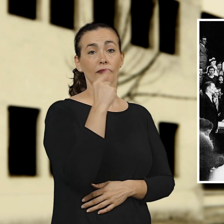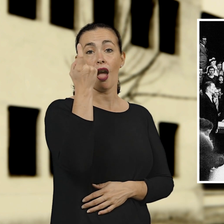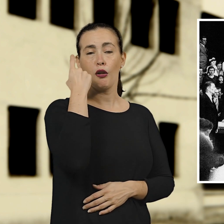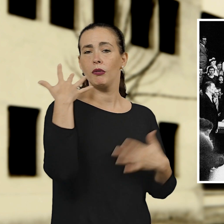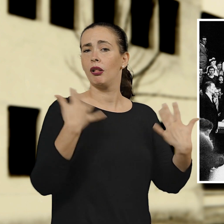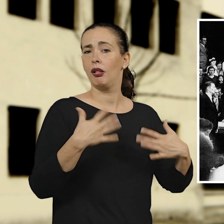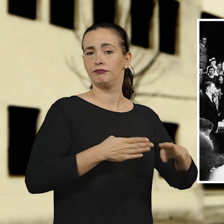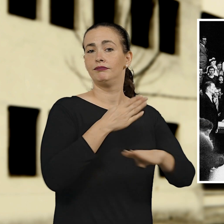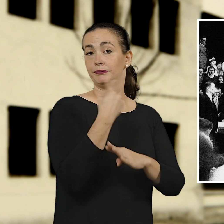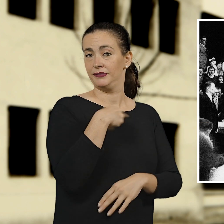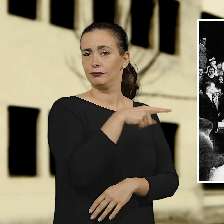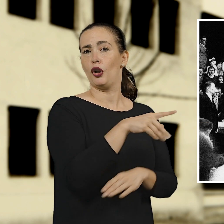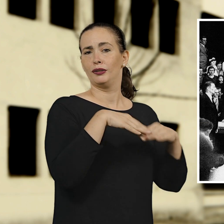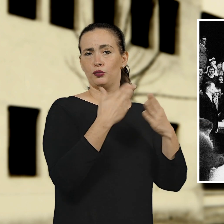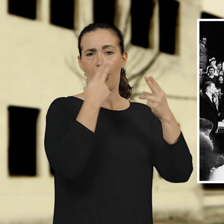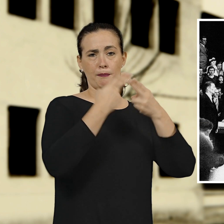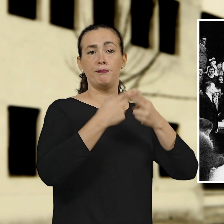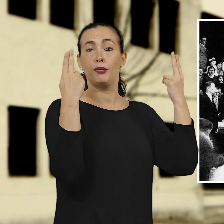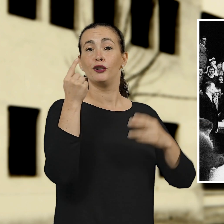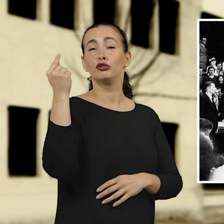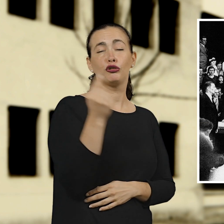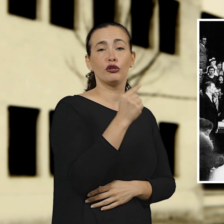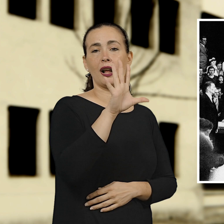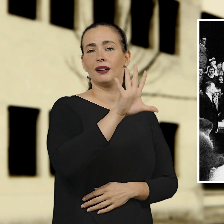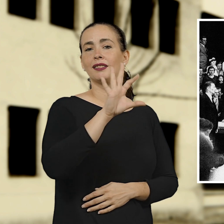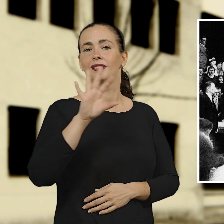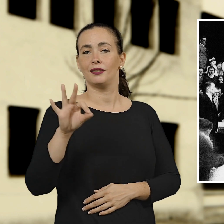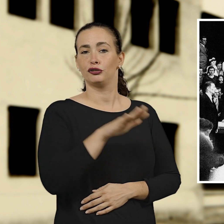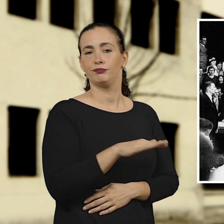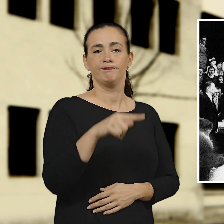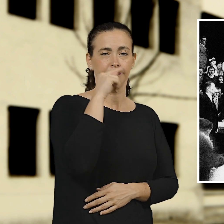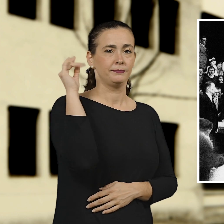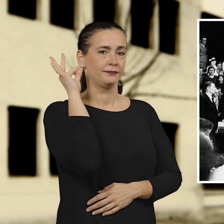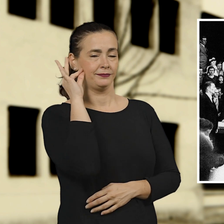Tots els alumnes hagueren d’assistir a l’Escola Pública, 500 nens i nenes.